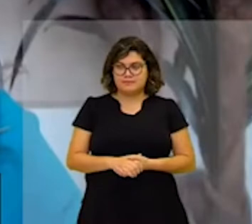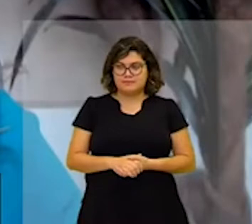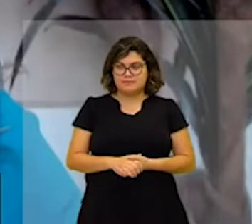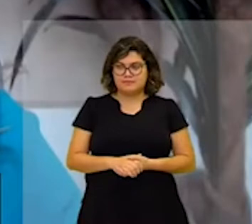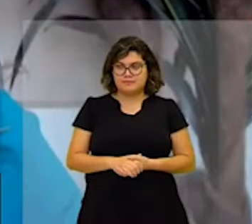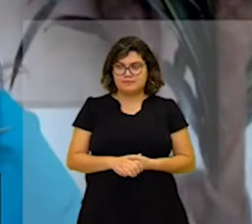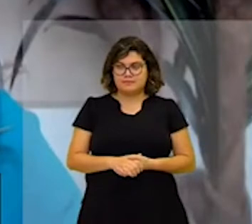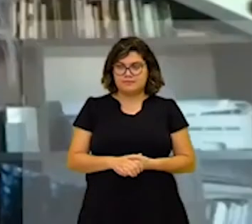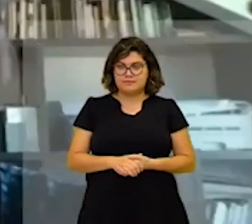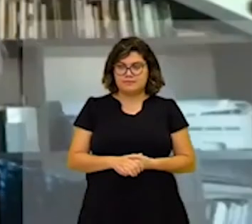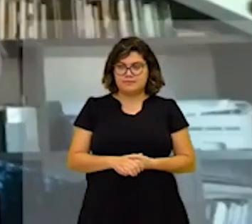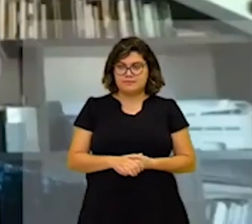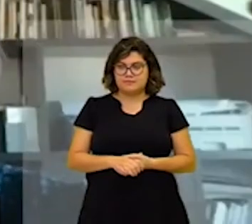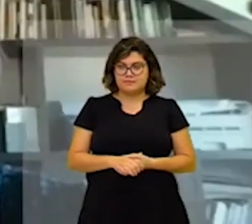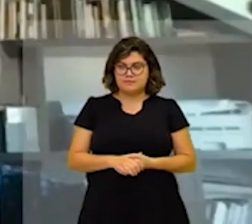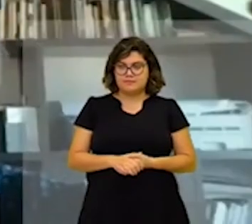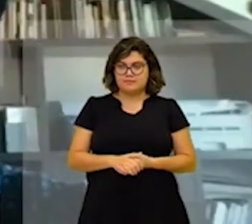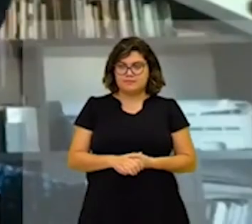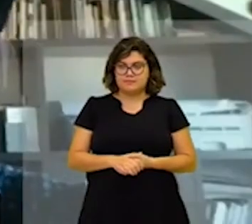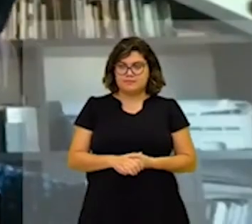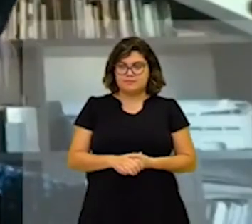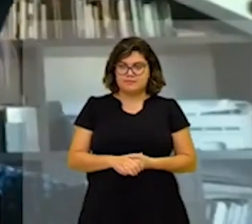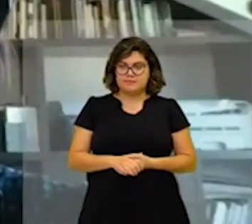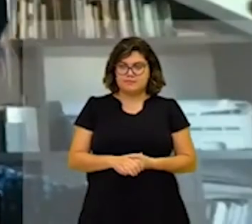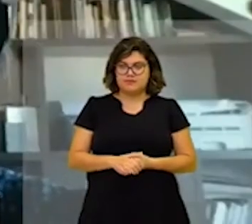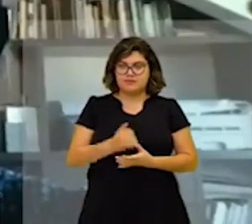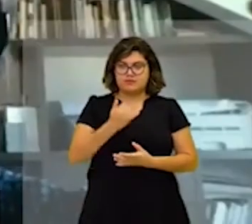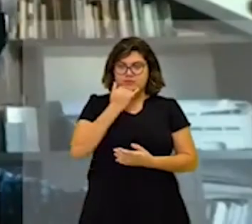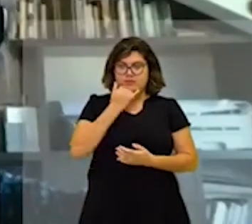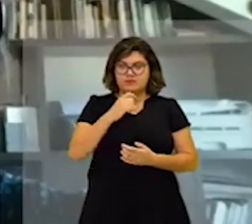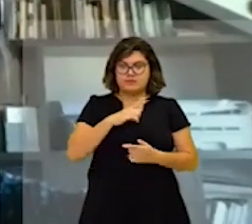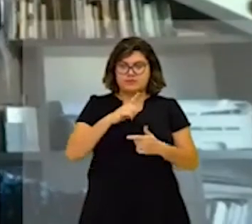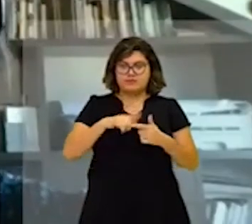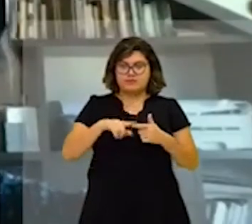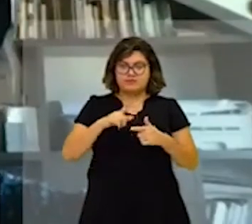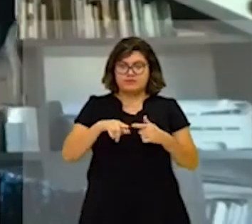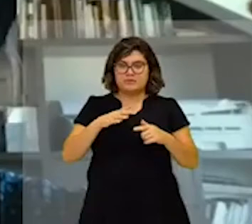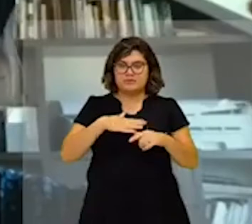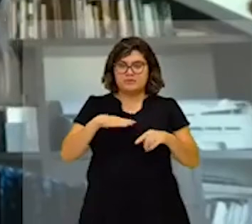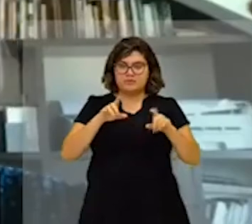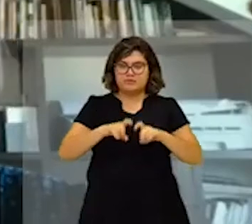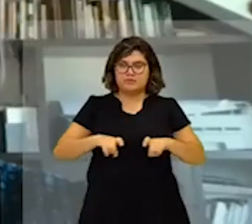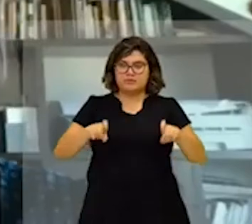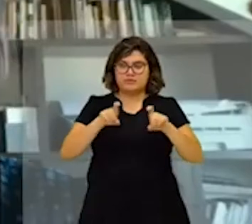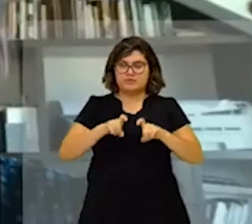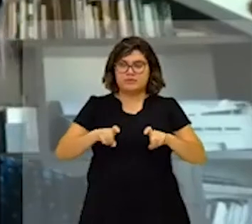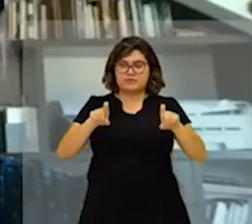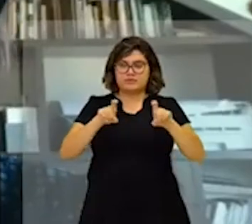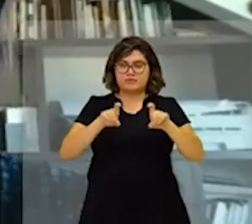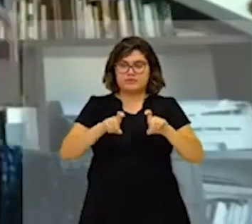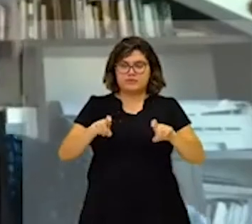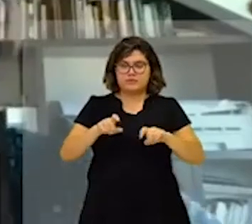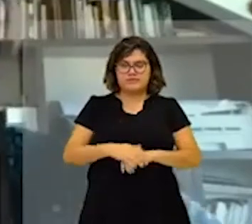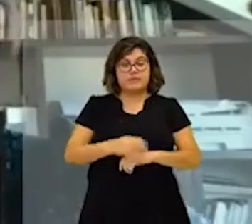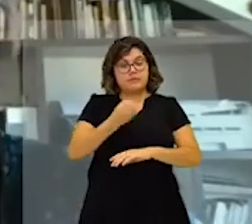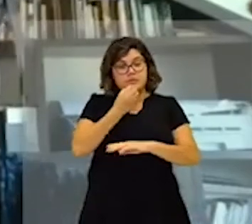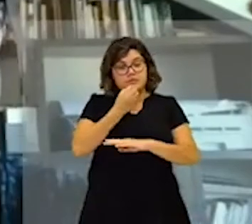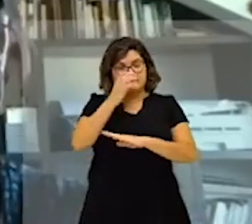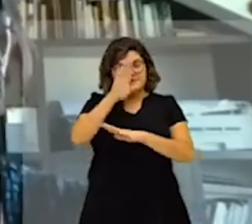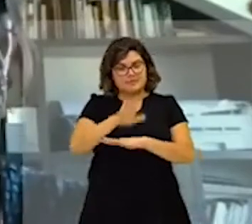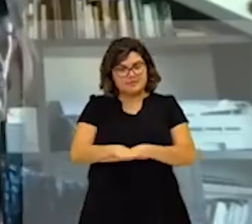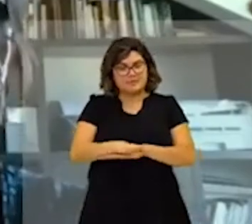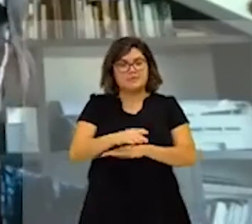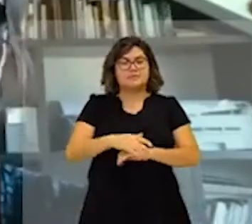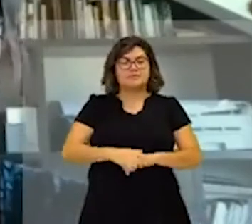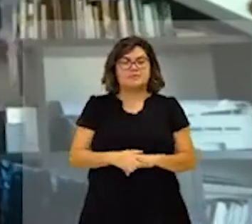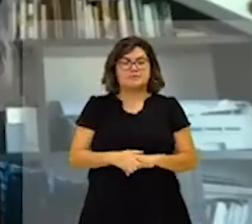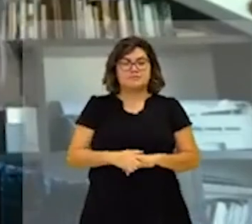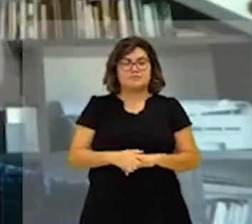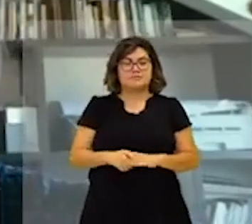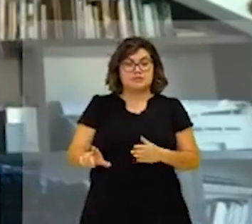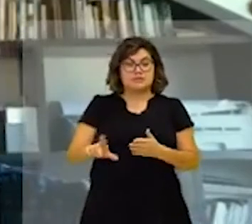Me desculpe de um problema aqui no meu computador o Oi boa tarde antes agradecer Eu gostaria de